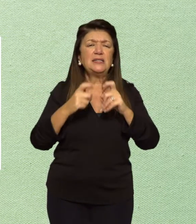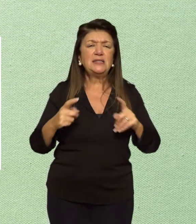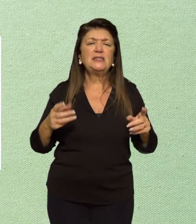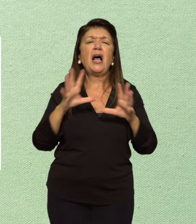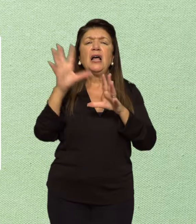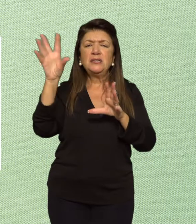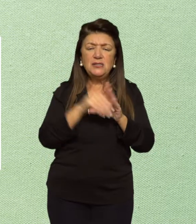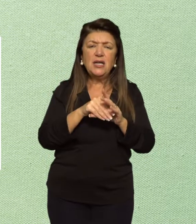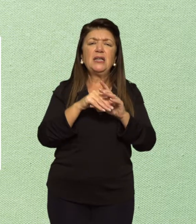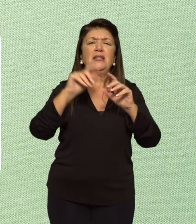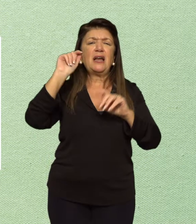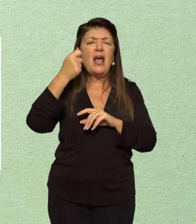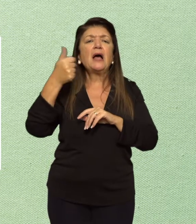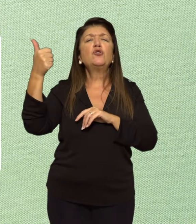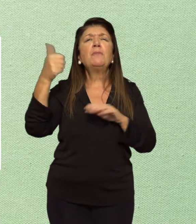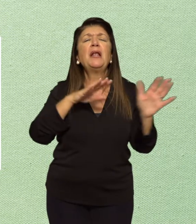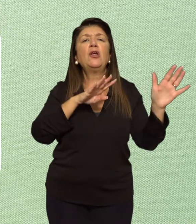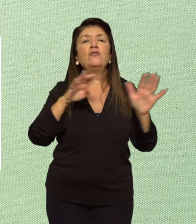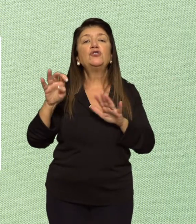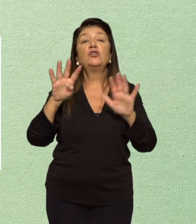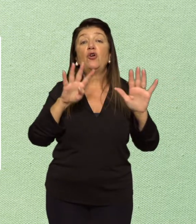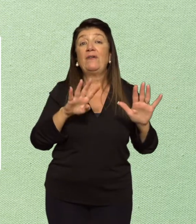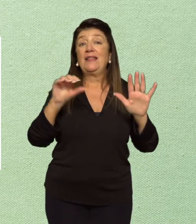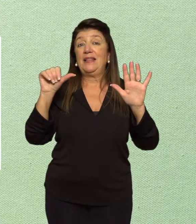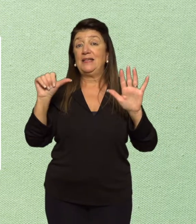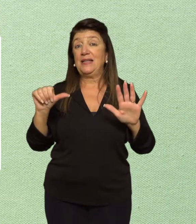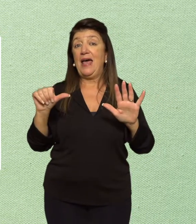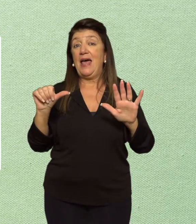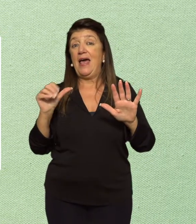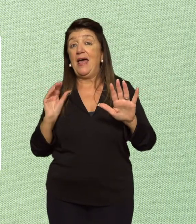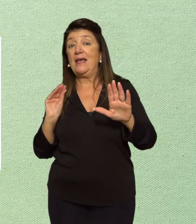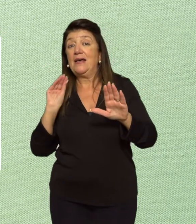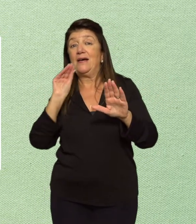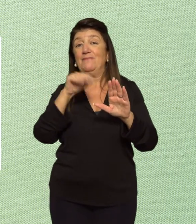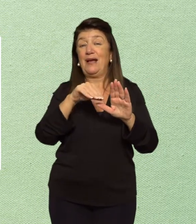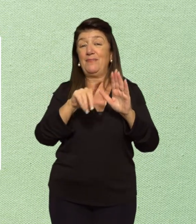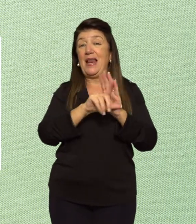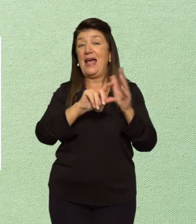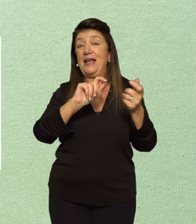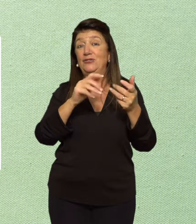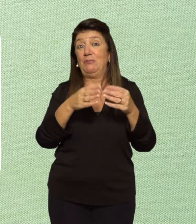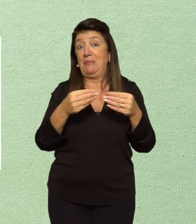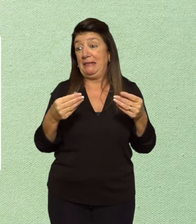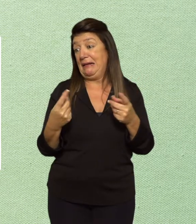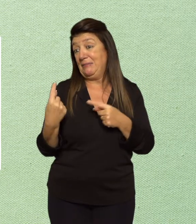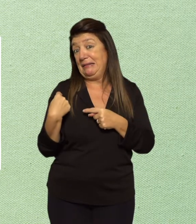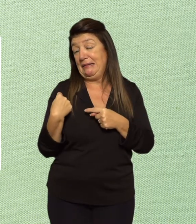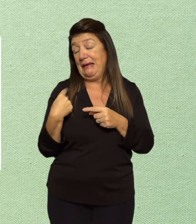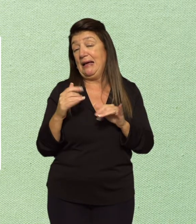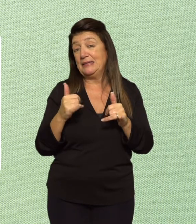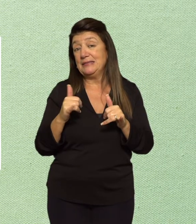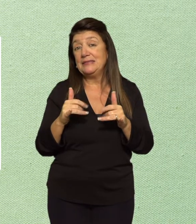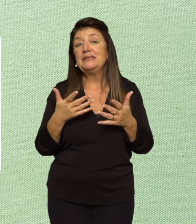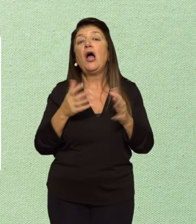nel 1996 - Quindi praticamente ieri - erano tra i reati contro la moralità pubblica e il buon